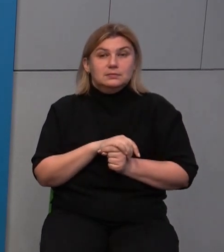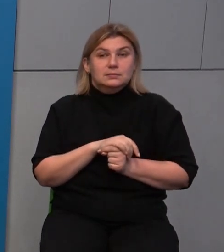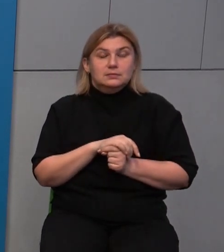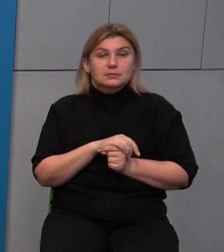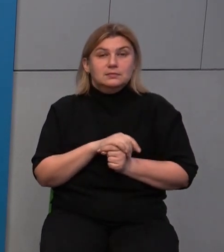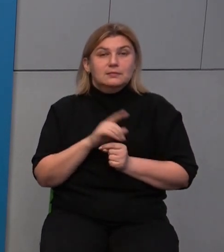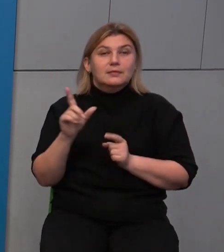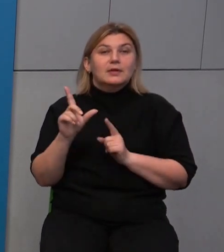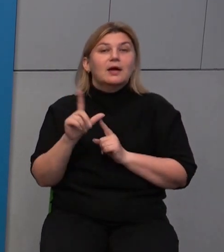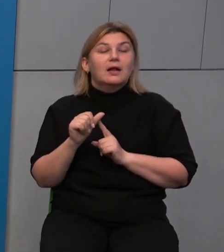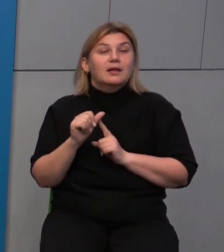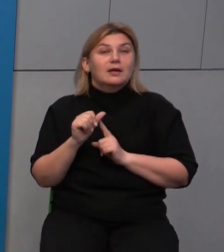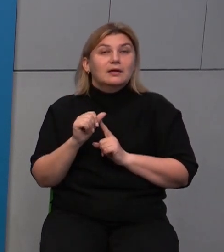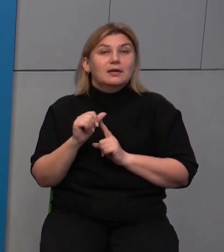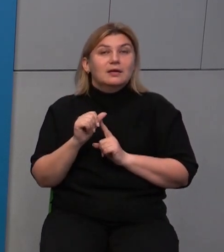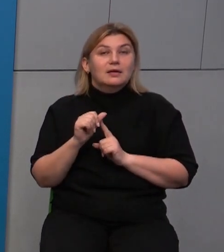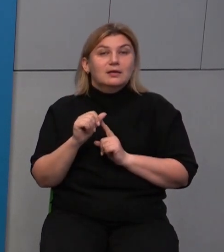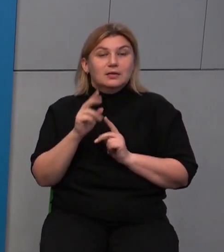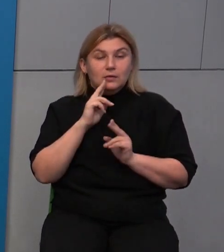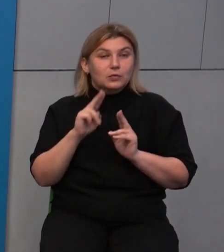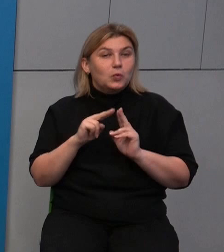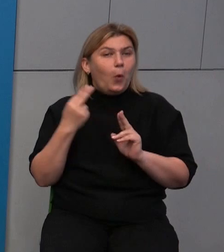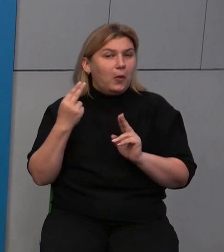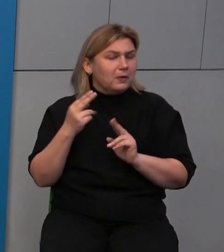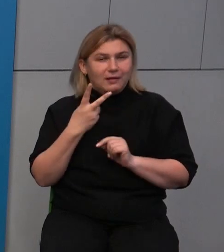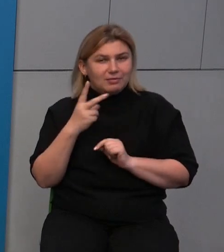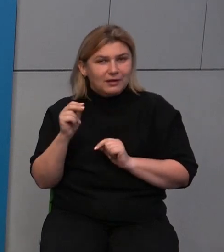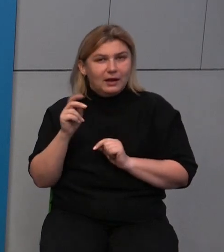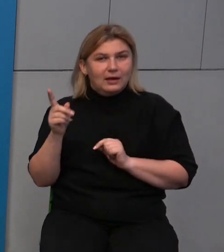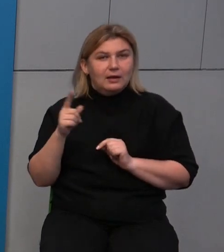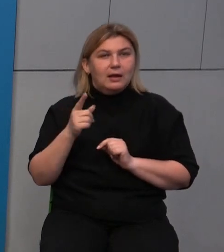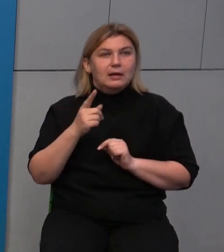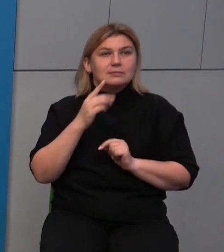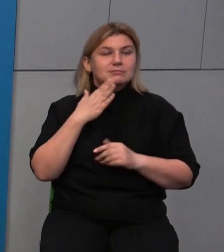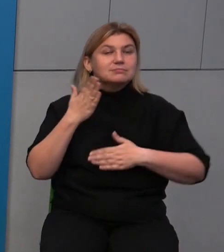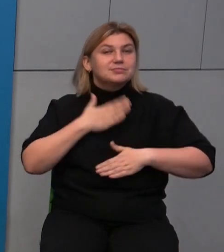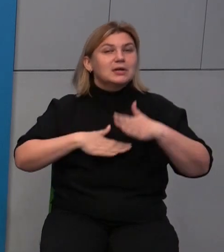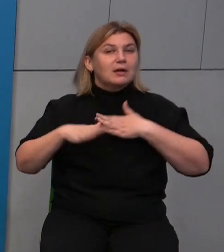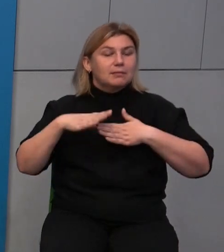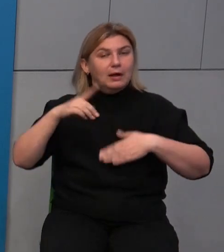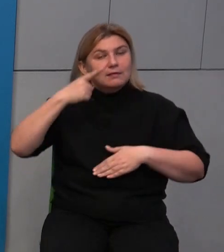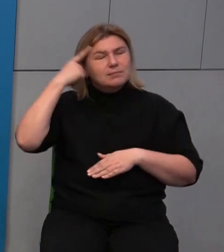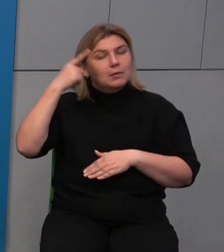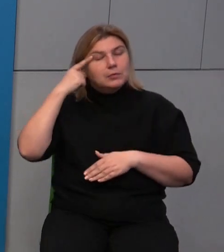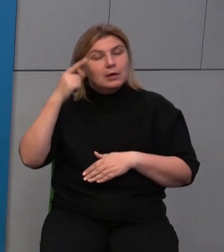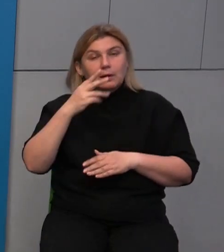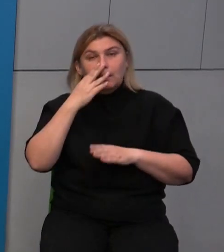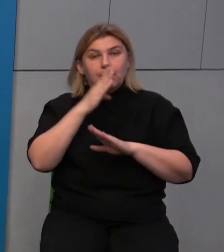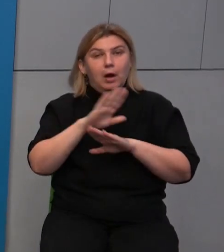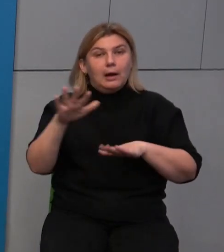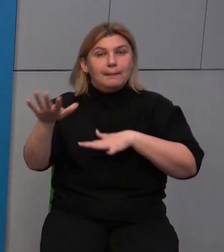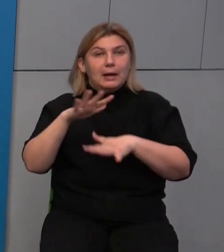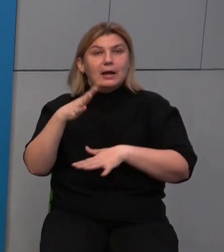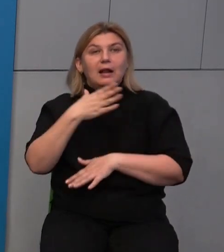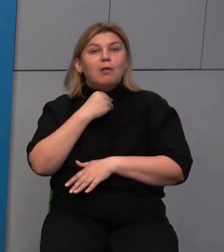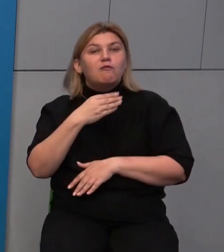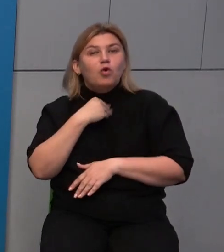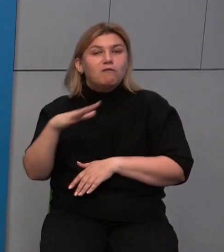ale do tego, co te słodycze czy miłe wspomnienia, czy pokazywanie miejsc ze Lwowa w milszym kontekście,